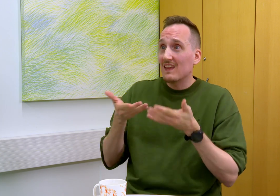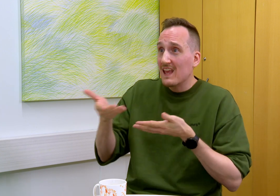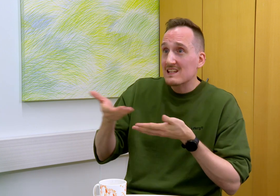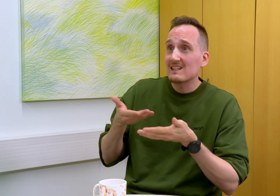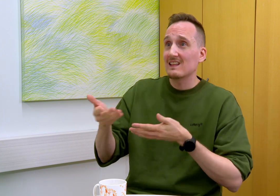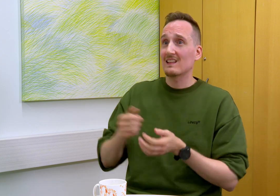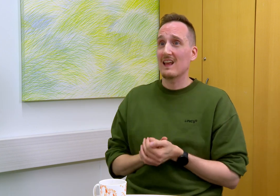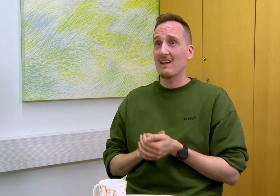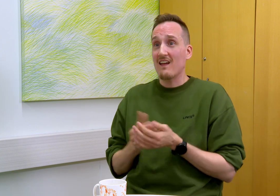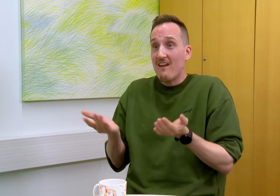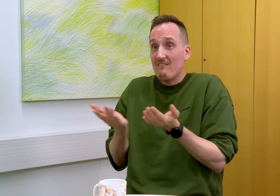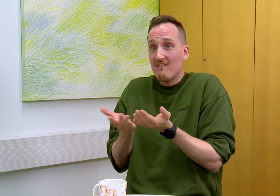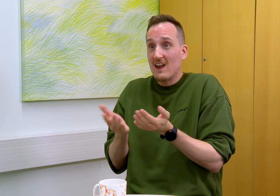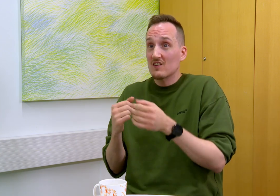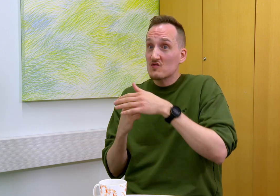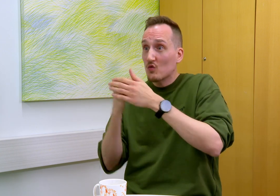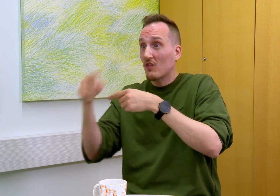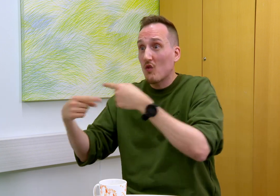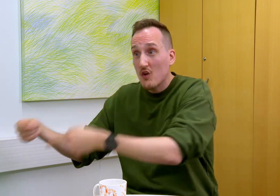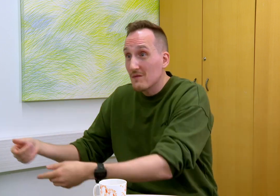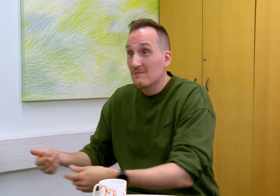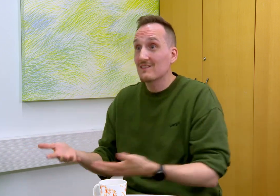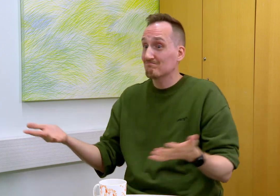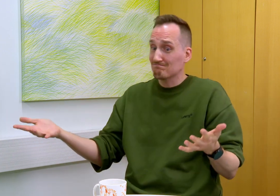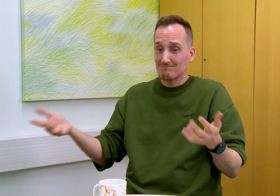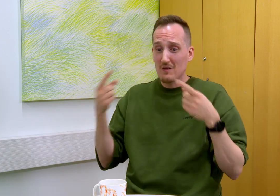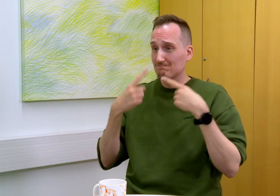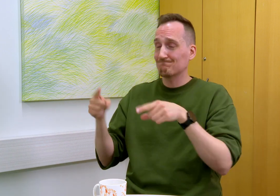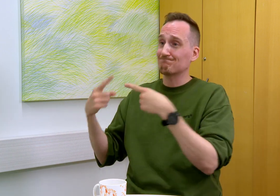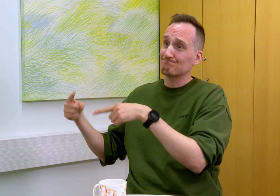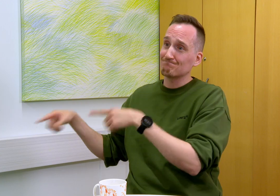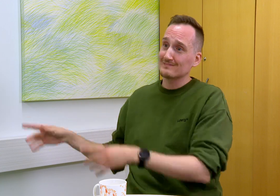viestintään, vertaistukitoimintaan...